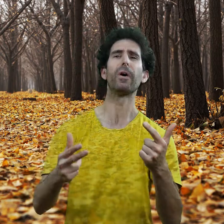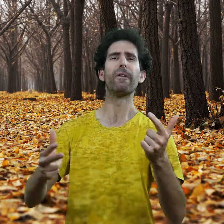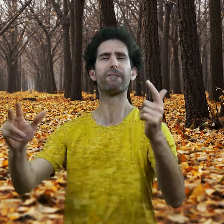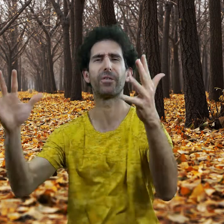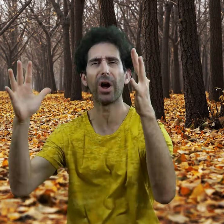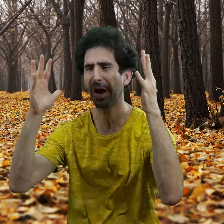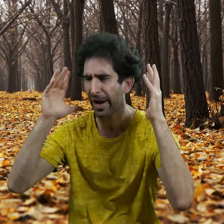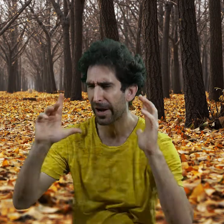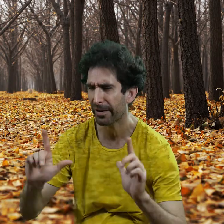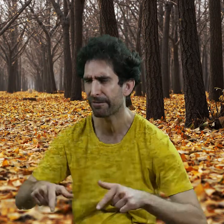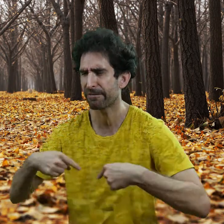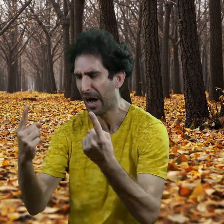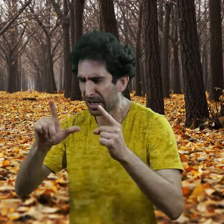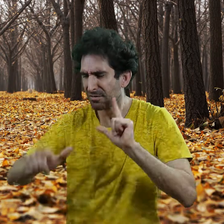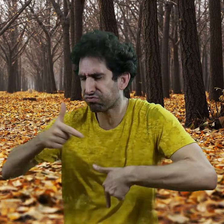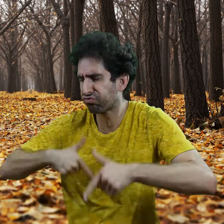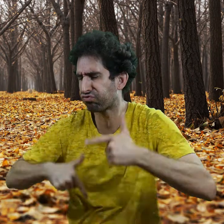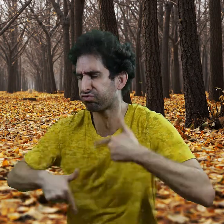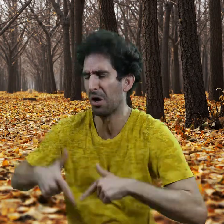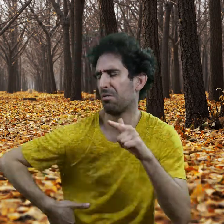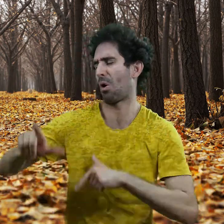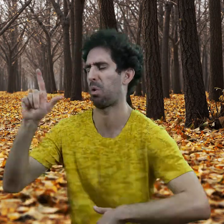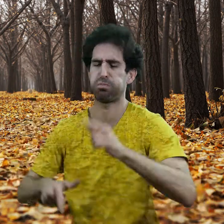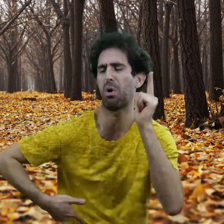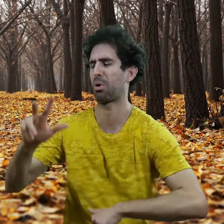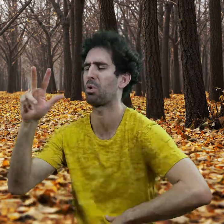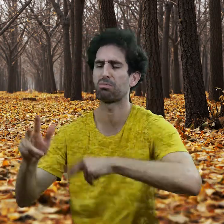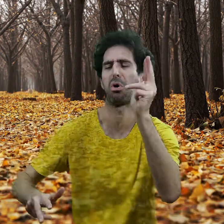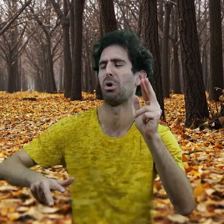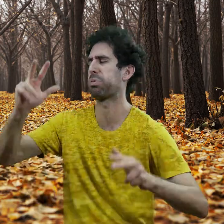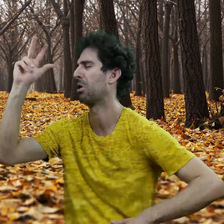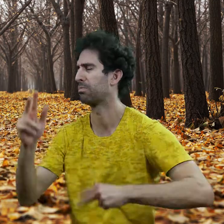et aller en forêt courir dans les tas de feuilles.